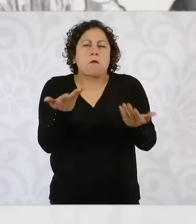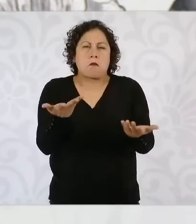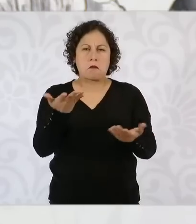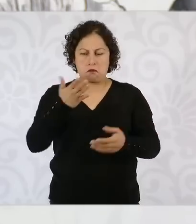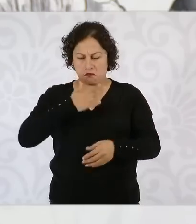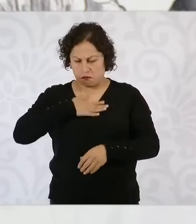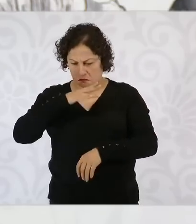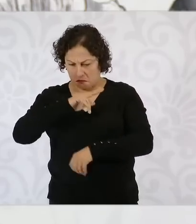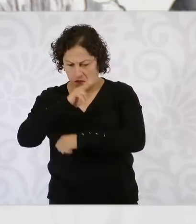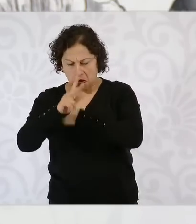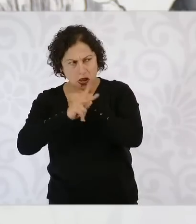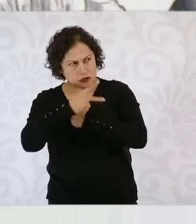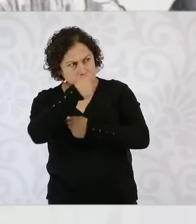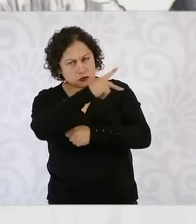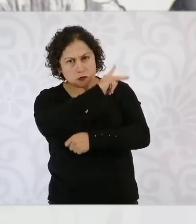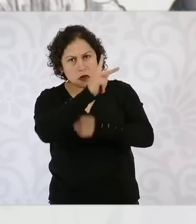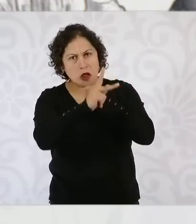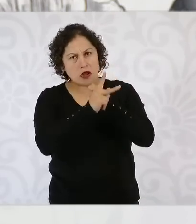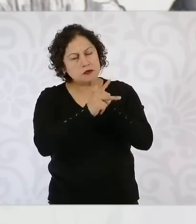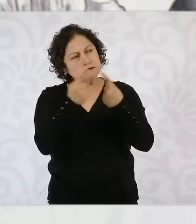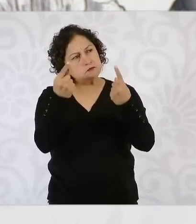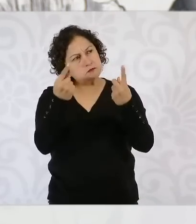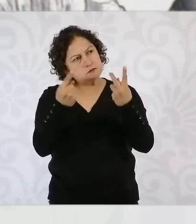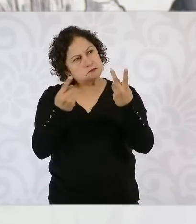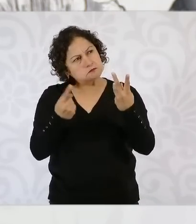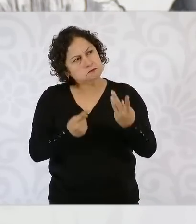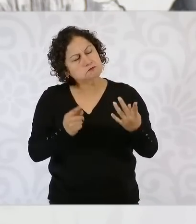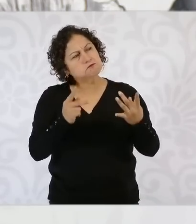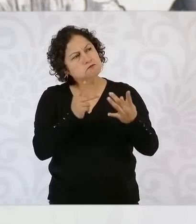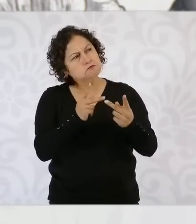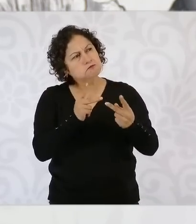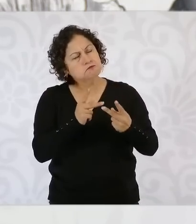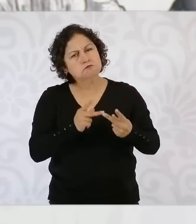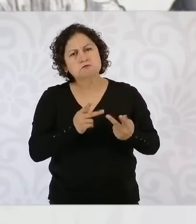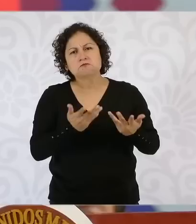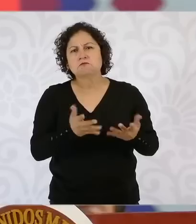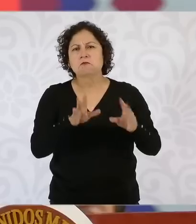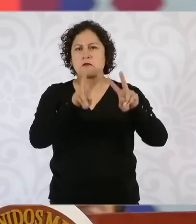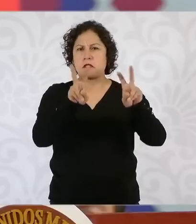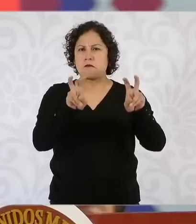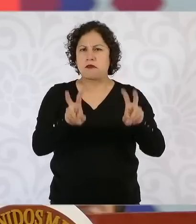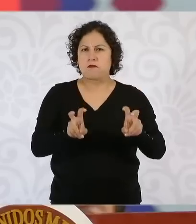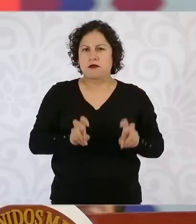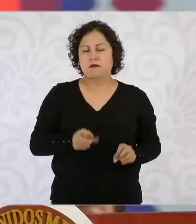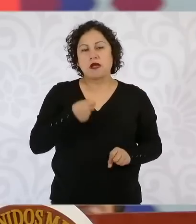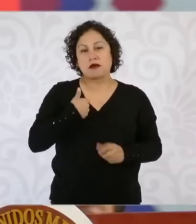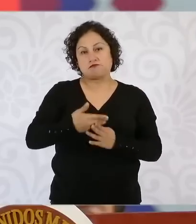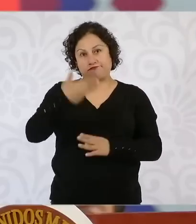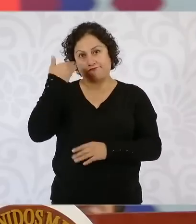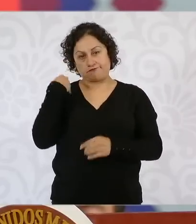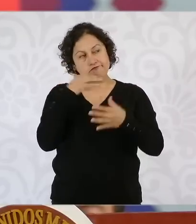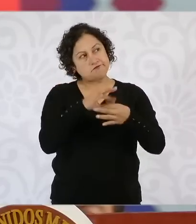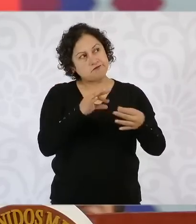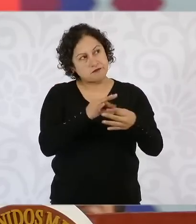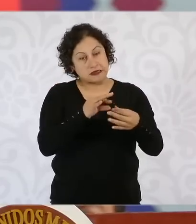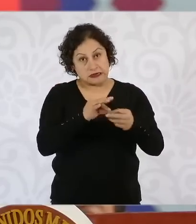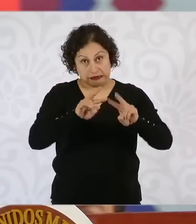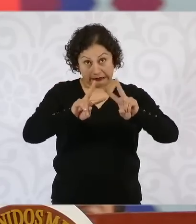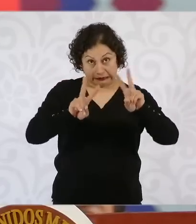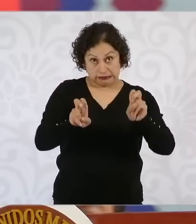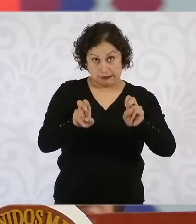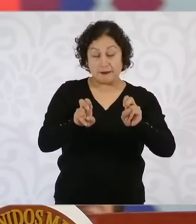Eh pues que habíamos estado trabajando juntos en migración que había resultado siempre nosotros con